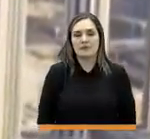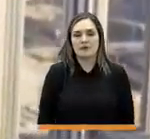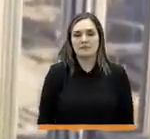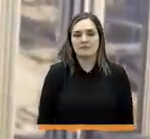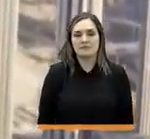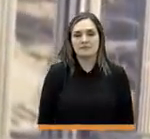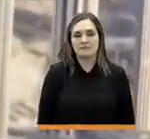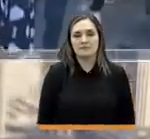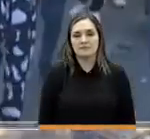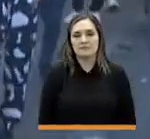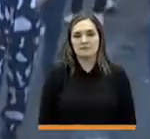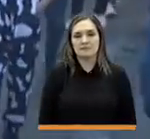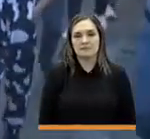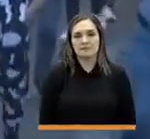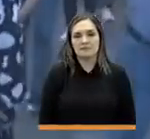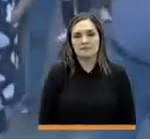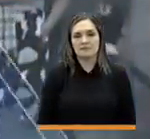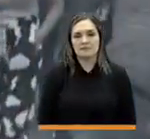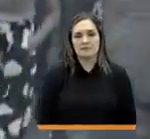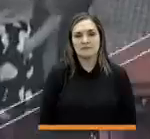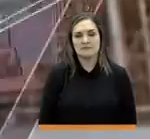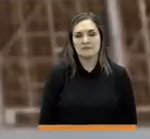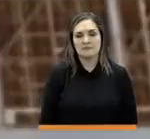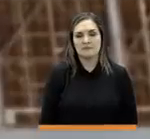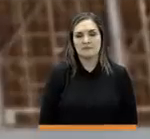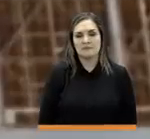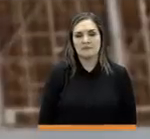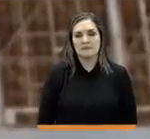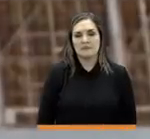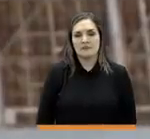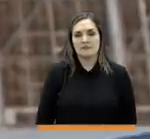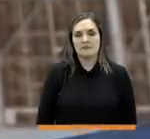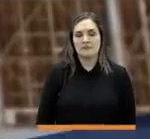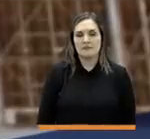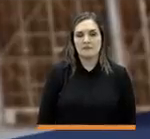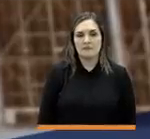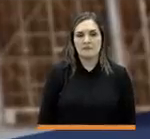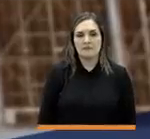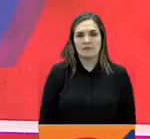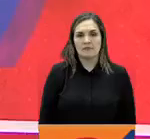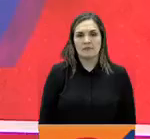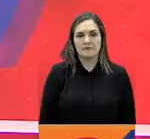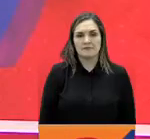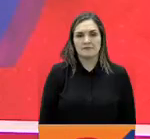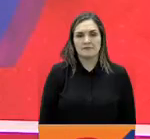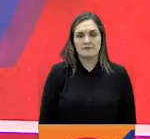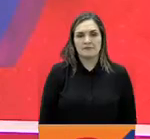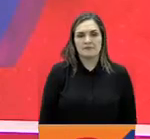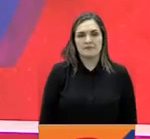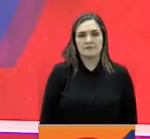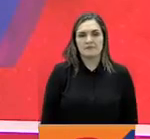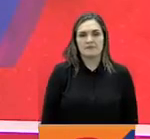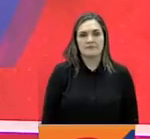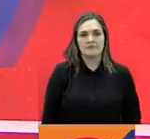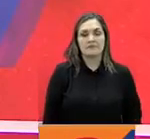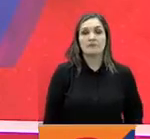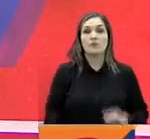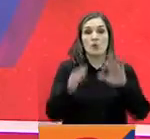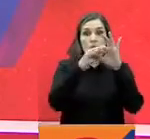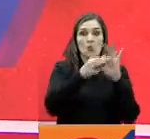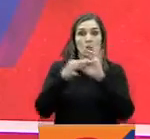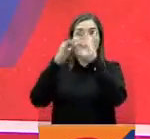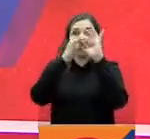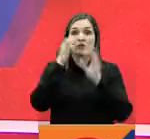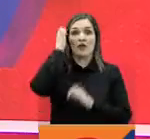GRABADO O CURSO HOMOGéNEO Y